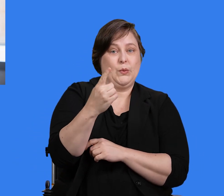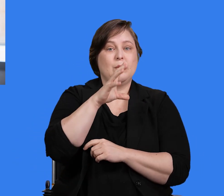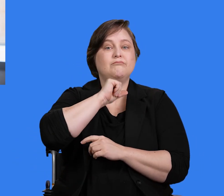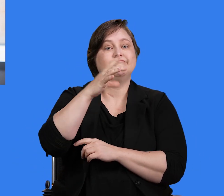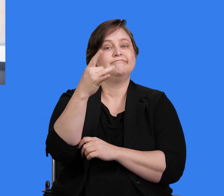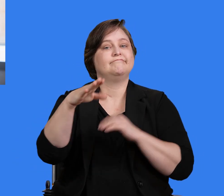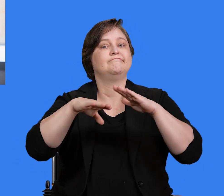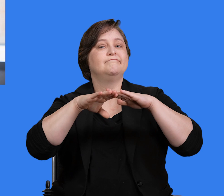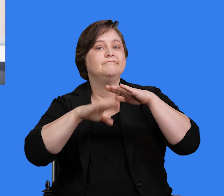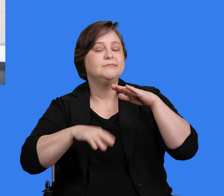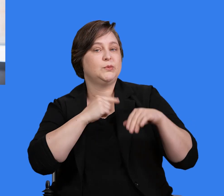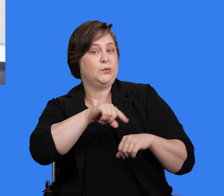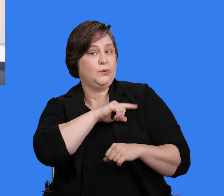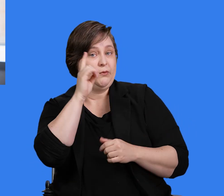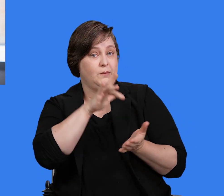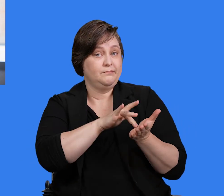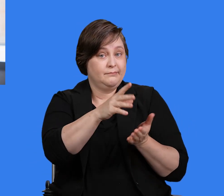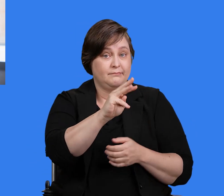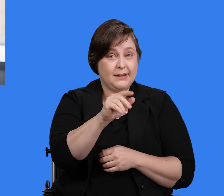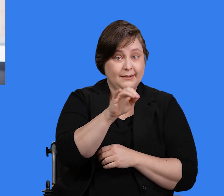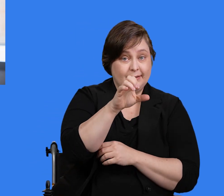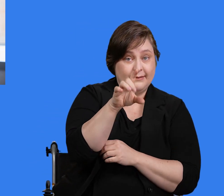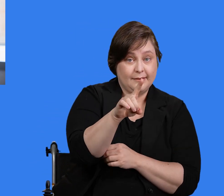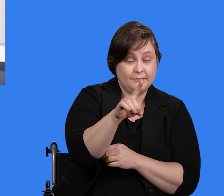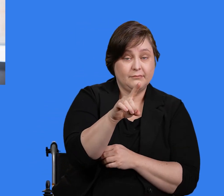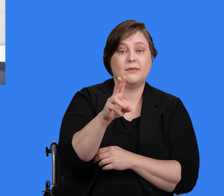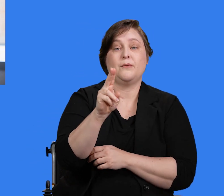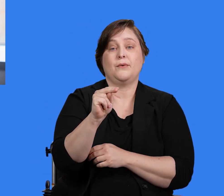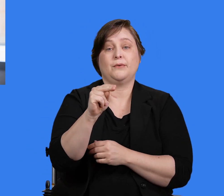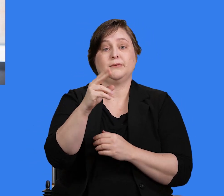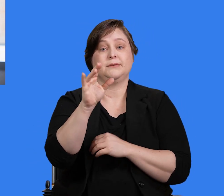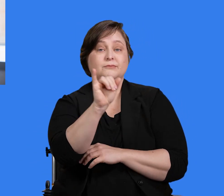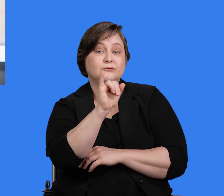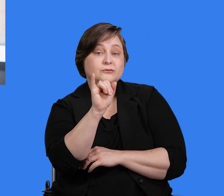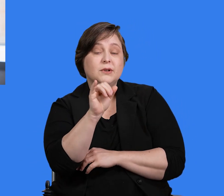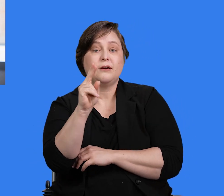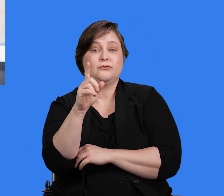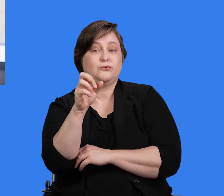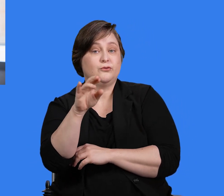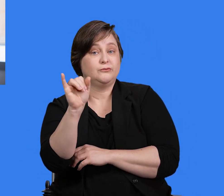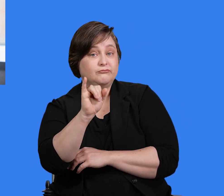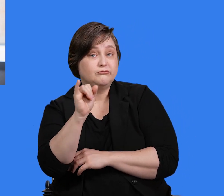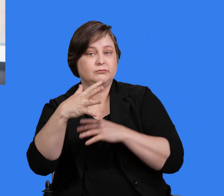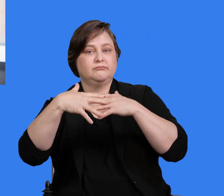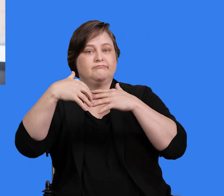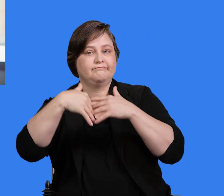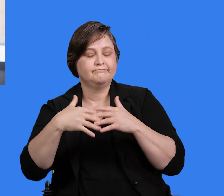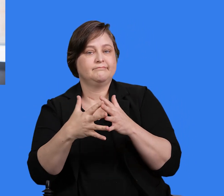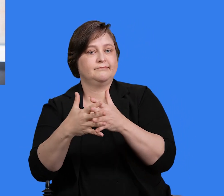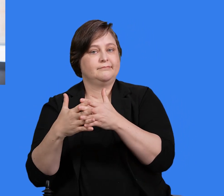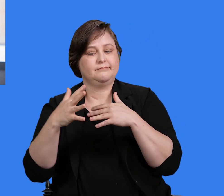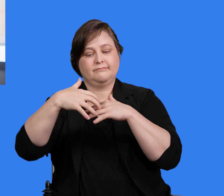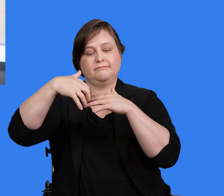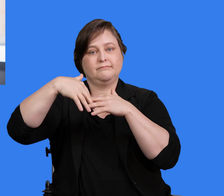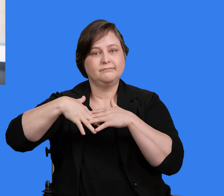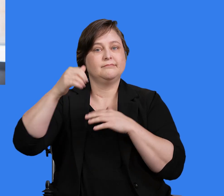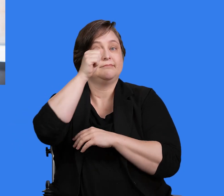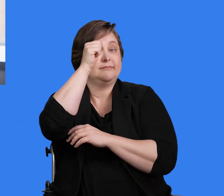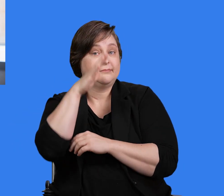que sea elegible para Medicaid, que no tenga seguro médico, o cuyo seguro sea insuficiente, o que sea indígena de los Estados Unidos o nativa de Alaska,